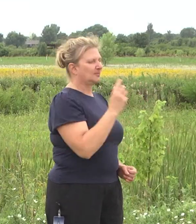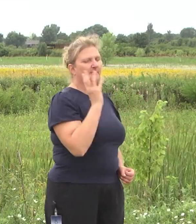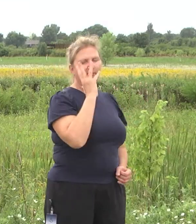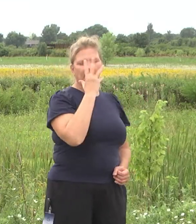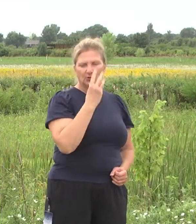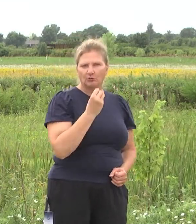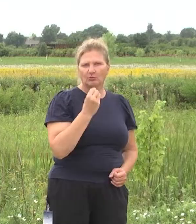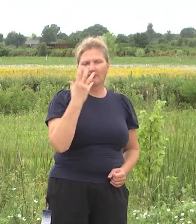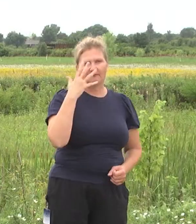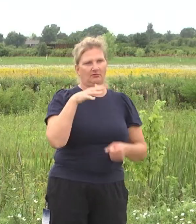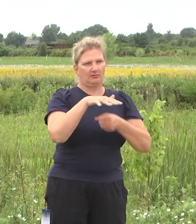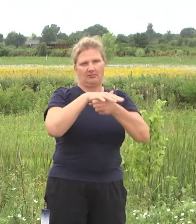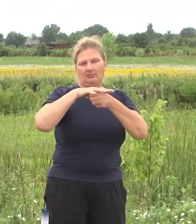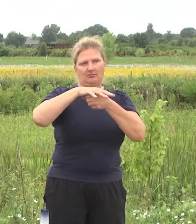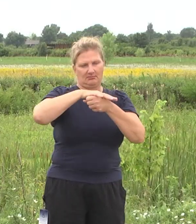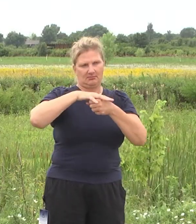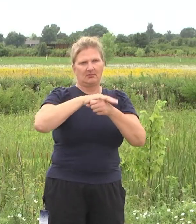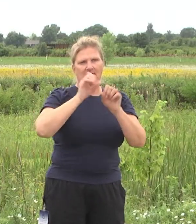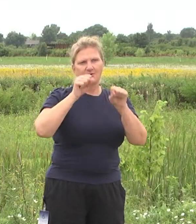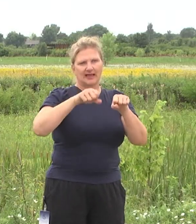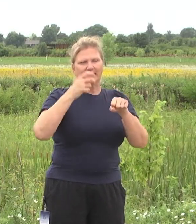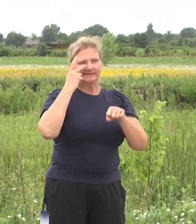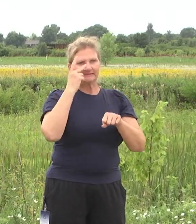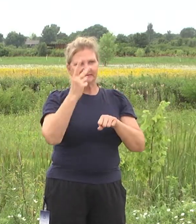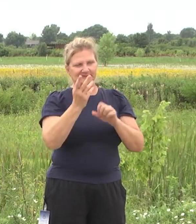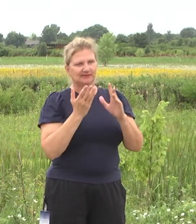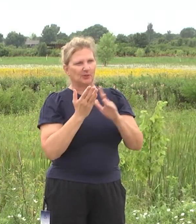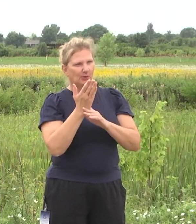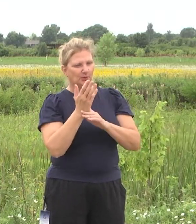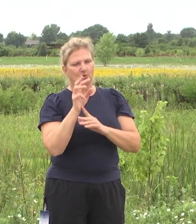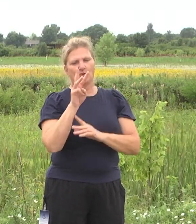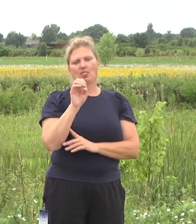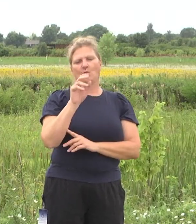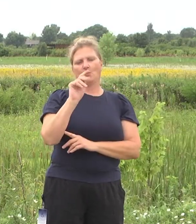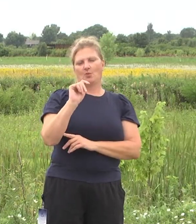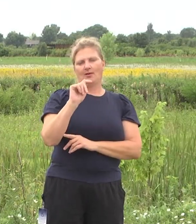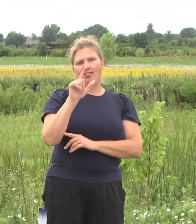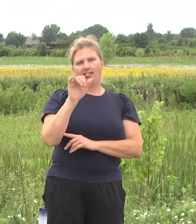ubicación aquí para poder ver a través de los humedales la fase